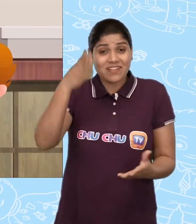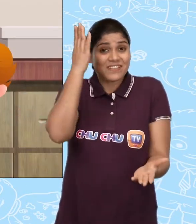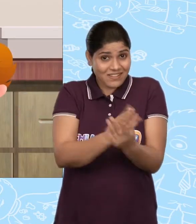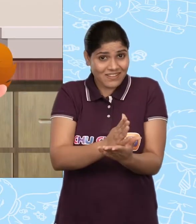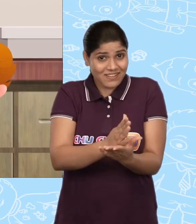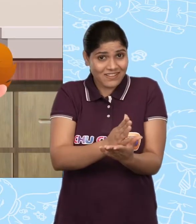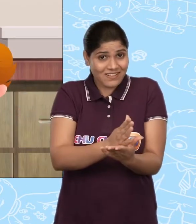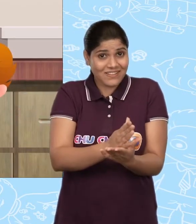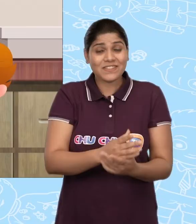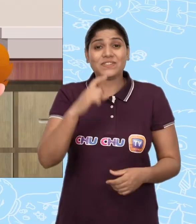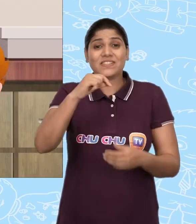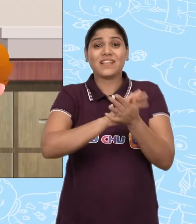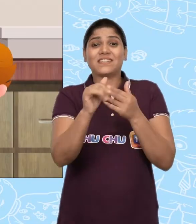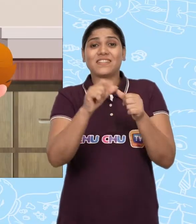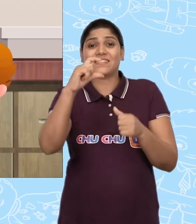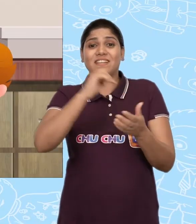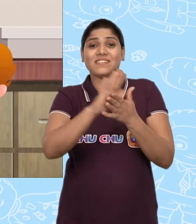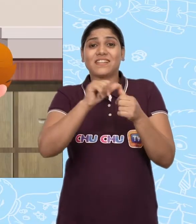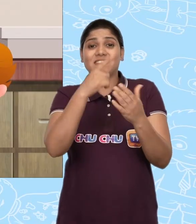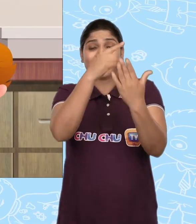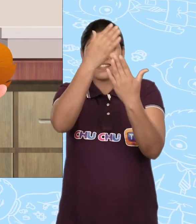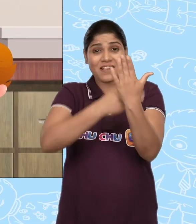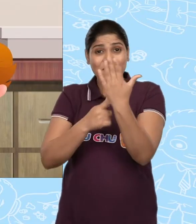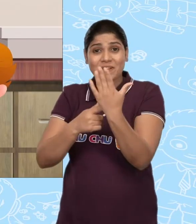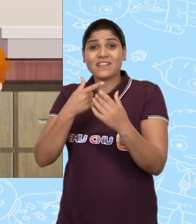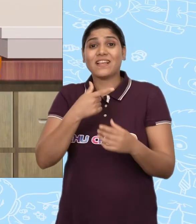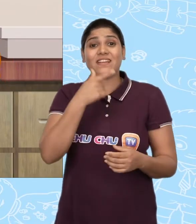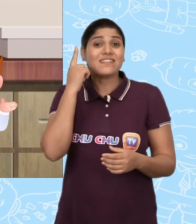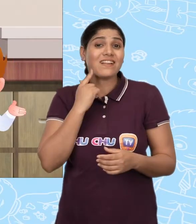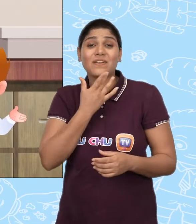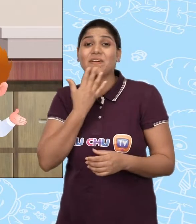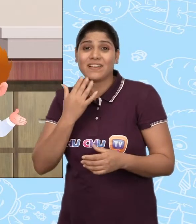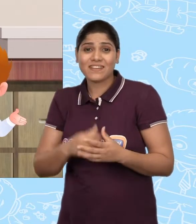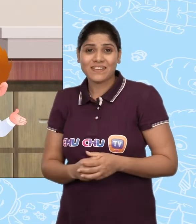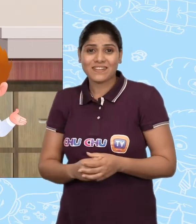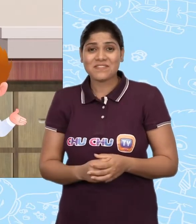और जब पहिया रूका तो ChaCha के सामने था पीला रंग पीला!